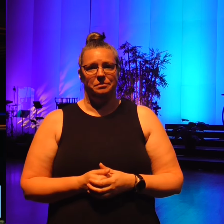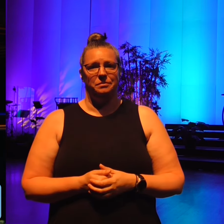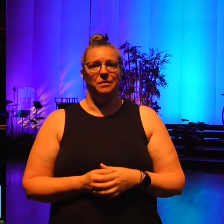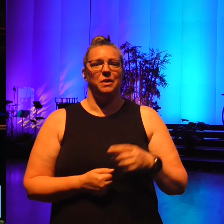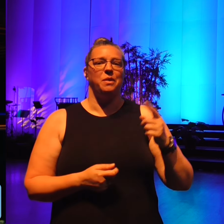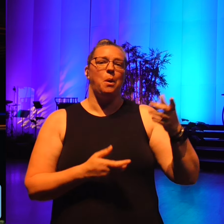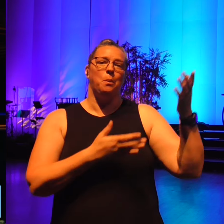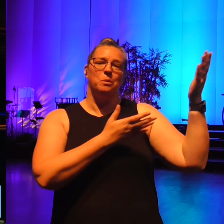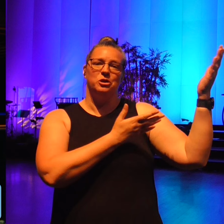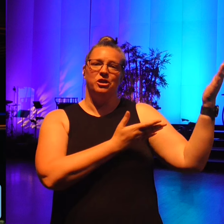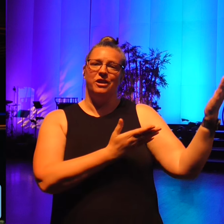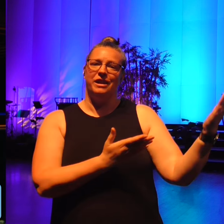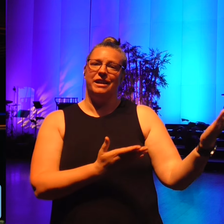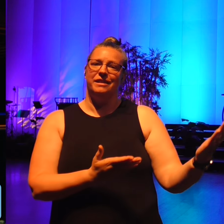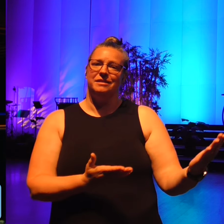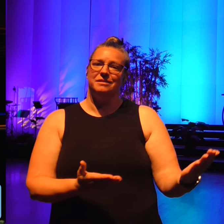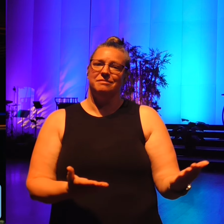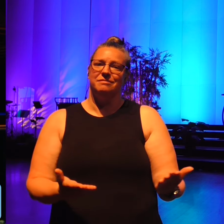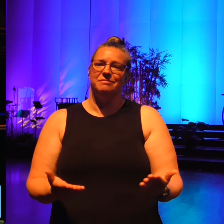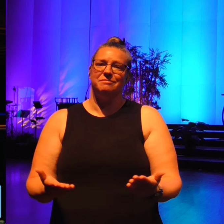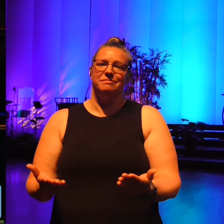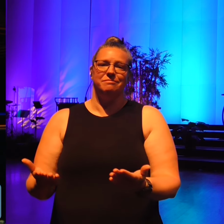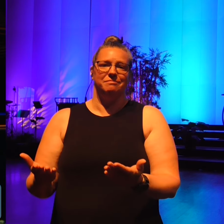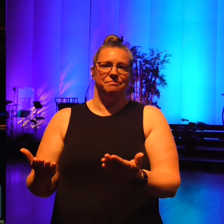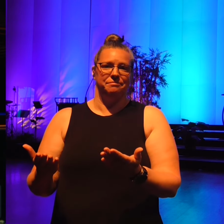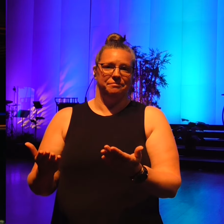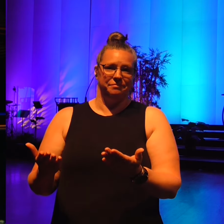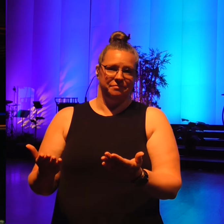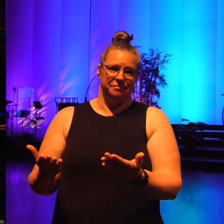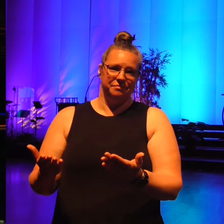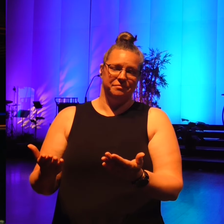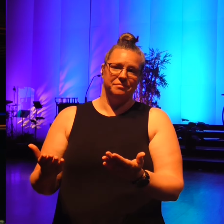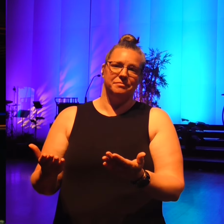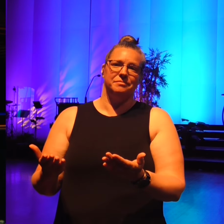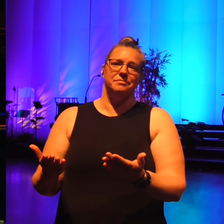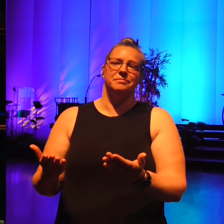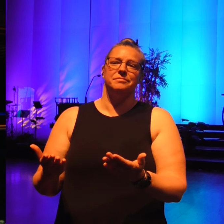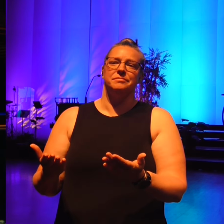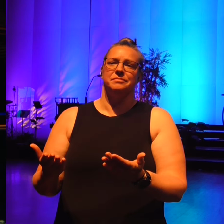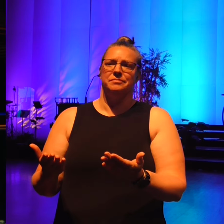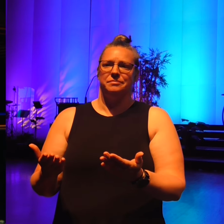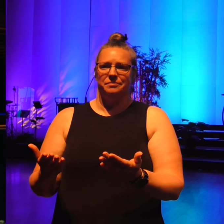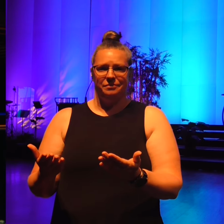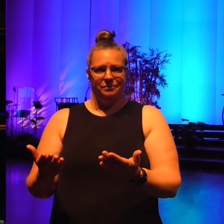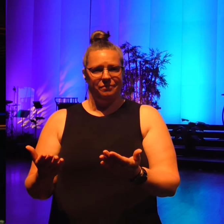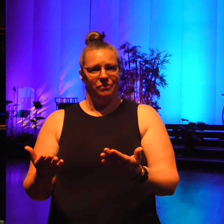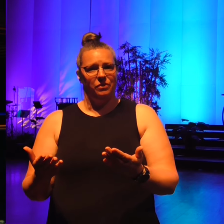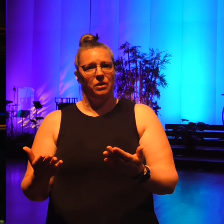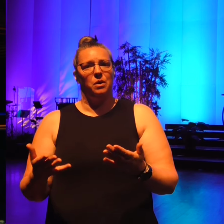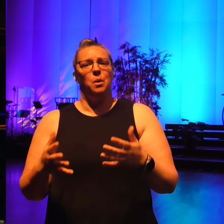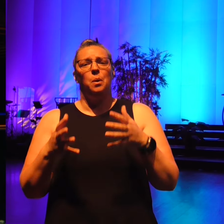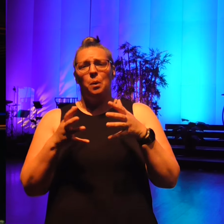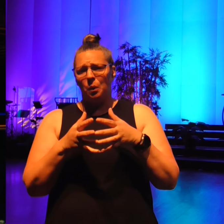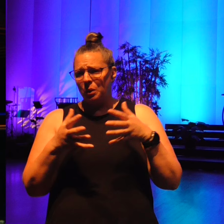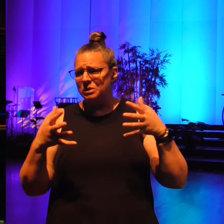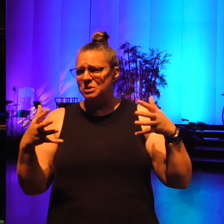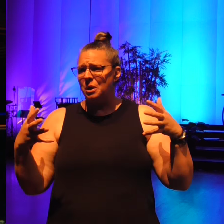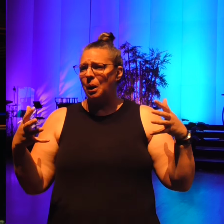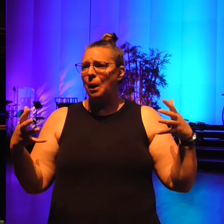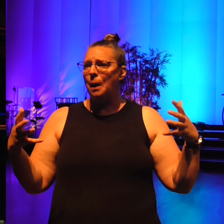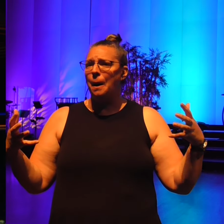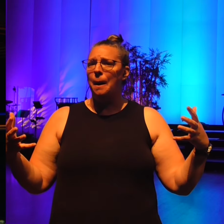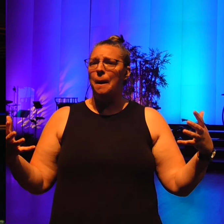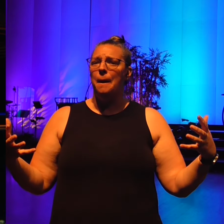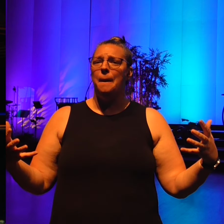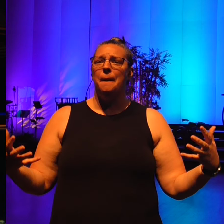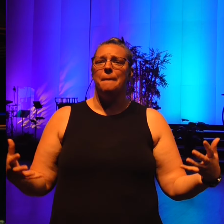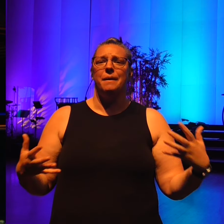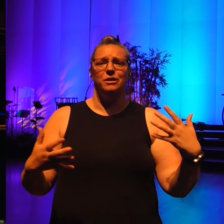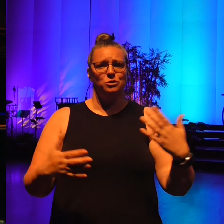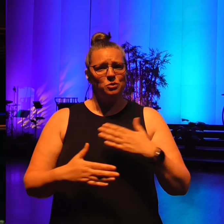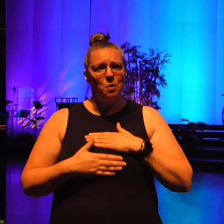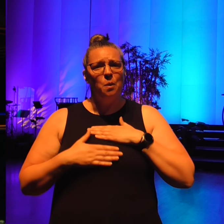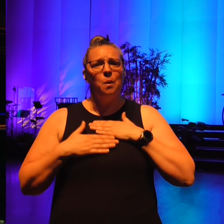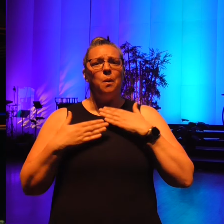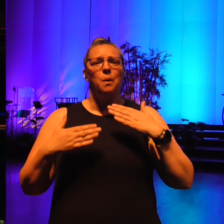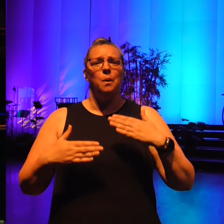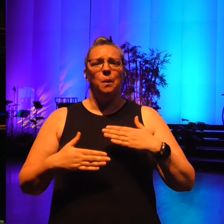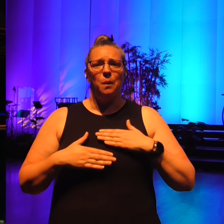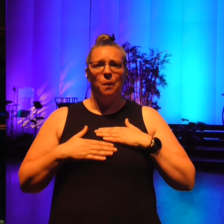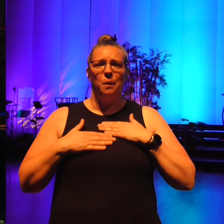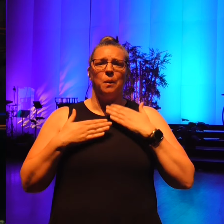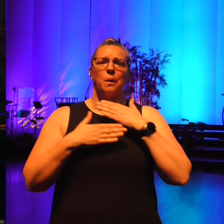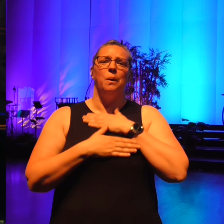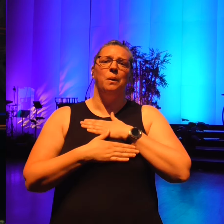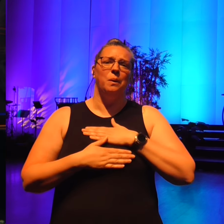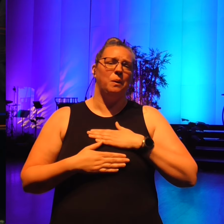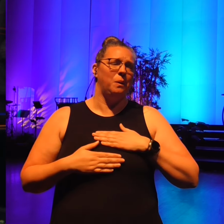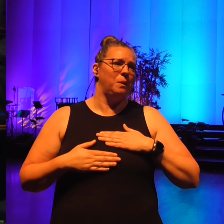Traes tanta alegría y felicidad